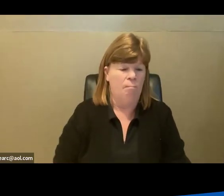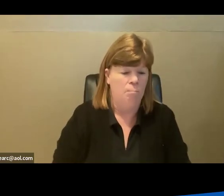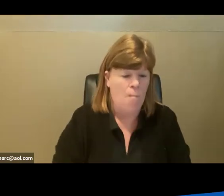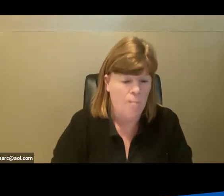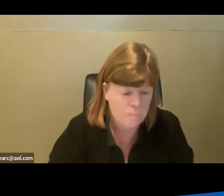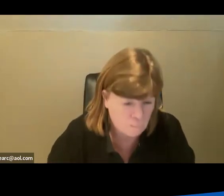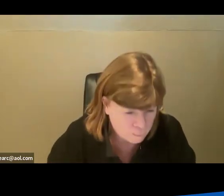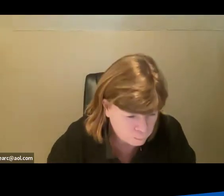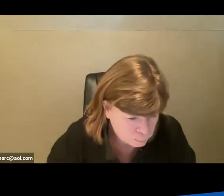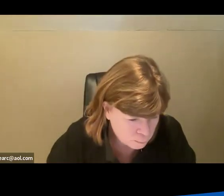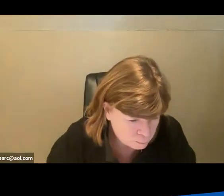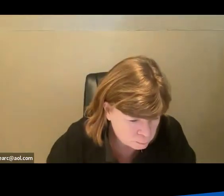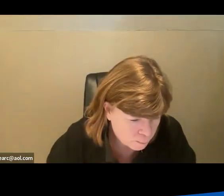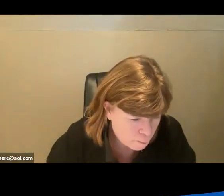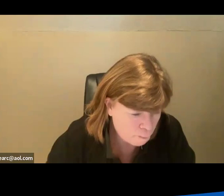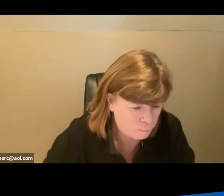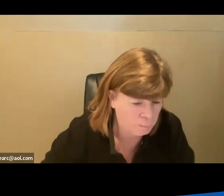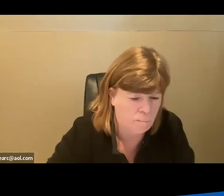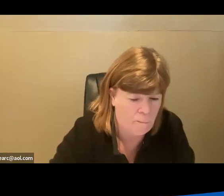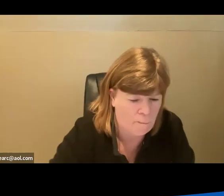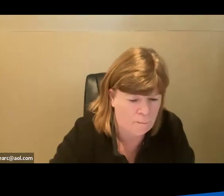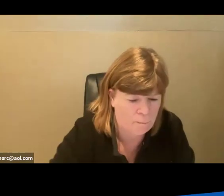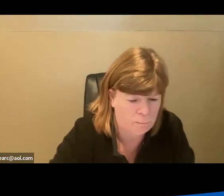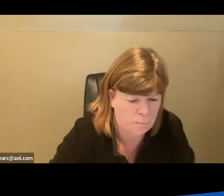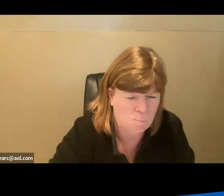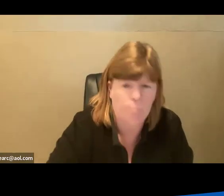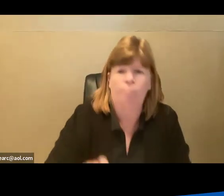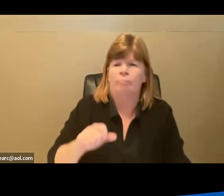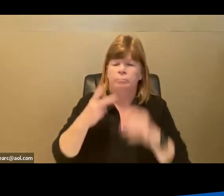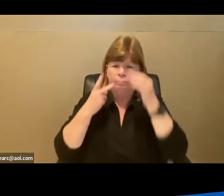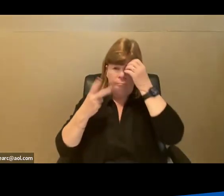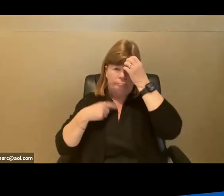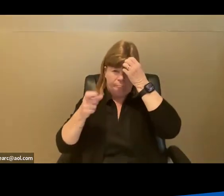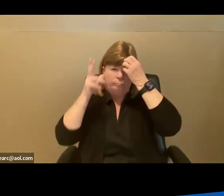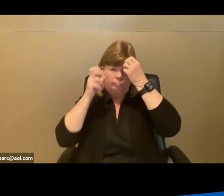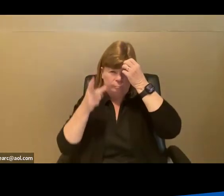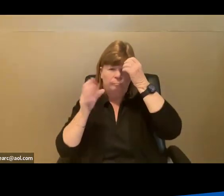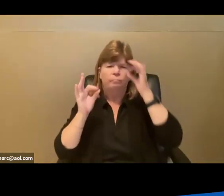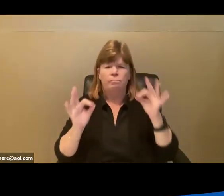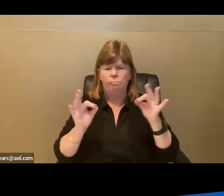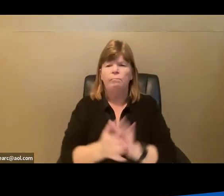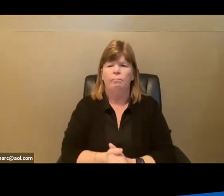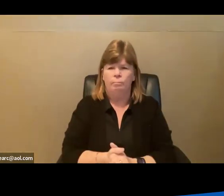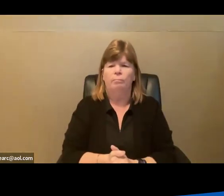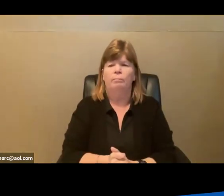¿Pueden verme? Sí, te veo y puedo oírte, y te acabo de añadir al foco de atención.